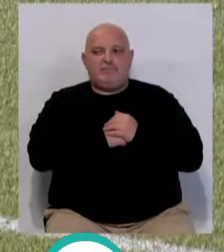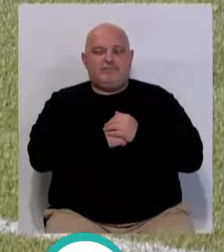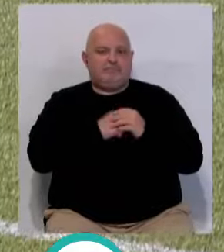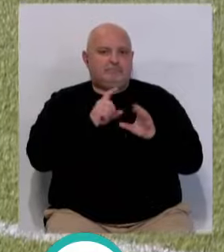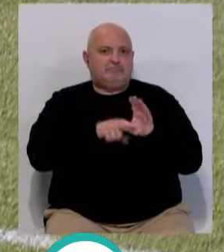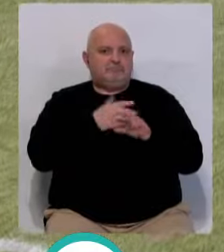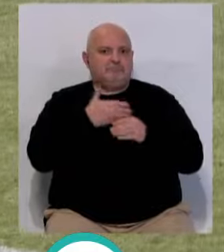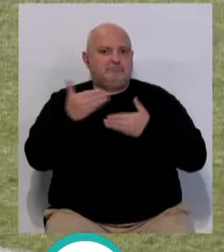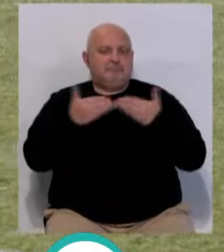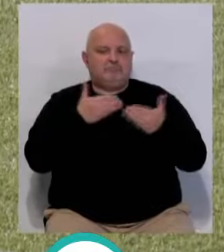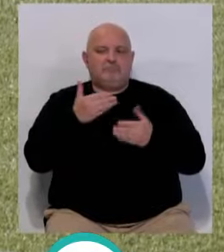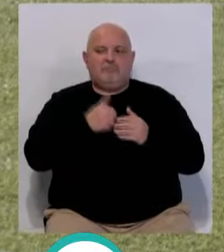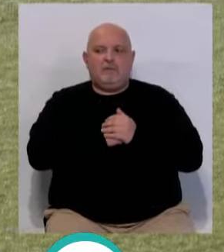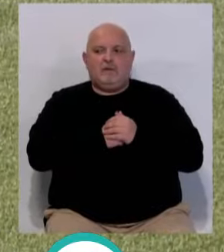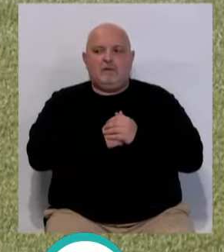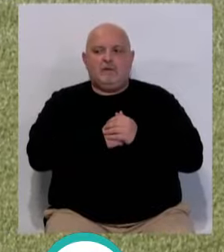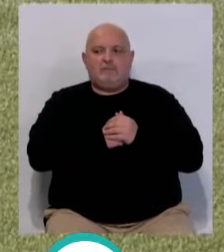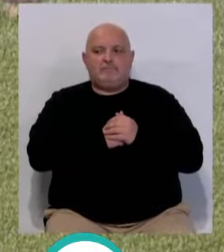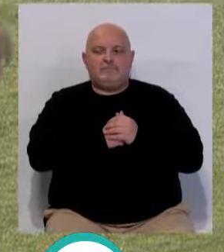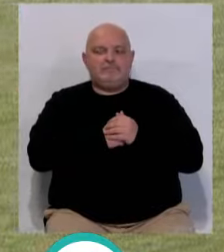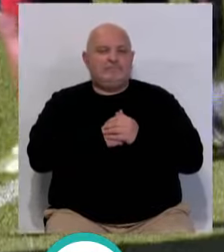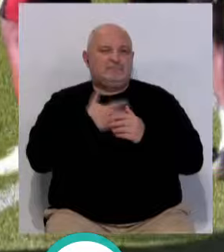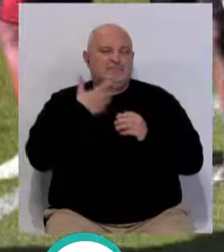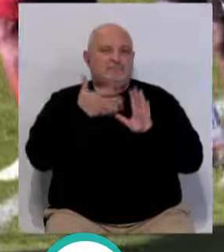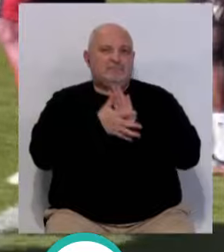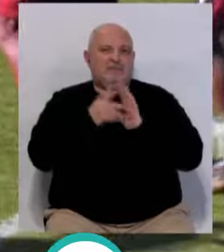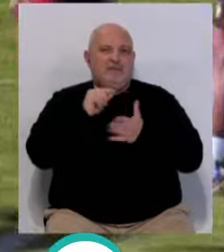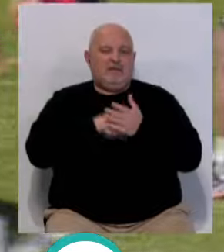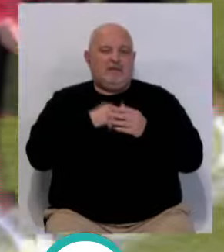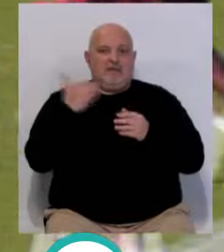jugando ya su bolito en fin Pero esto quiere decir que los fichajes de invierno de momento quitando